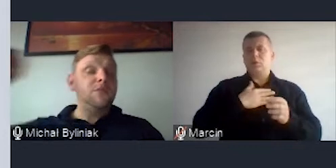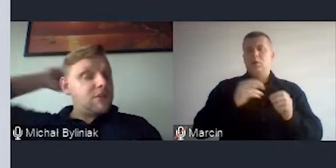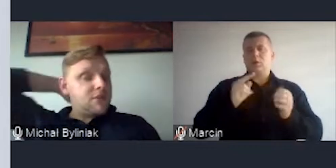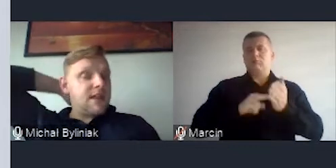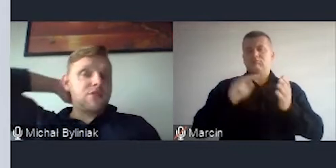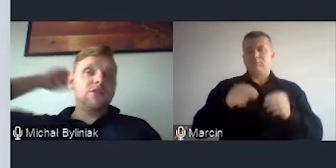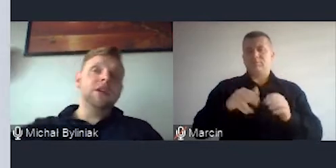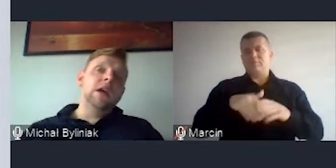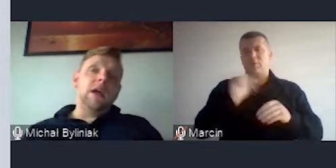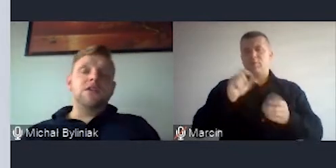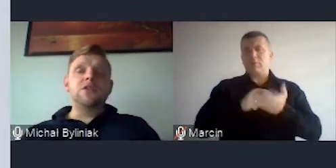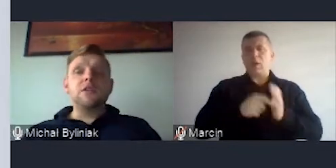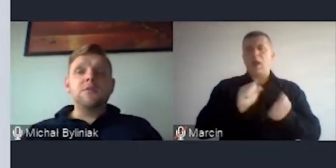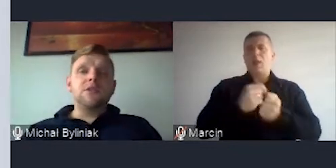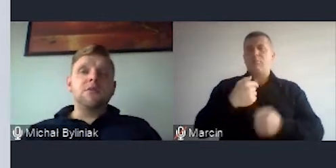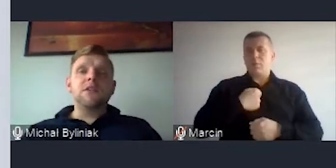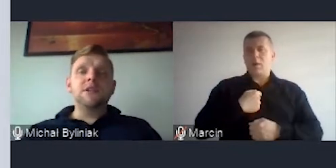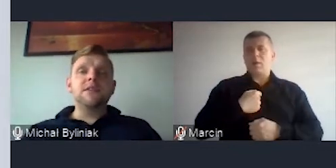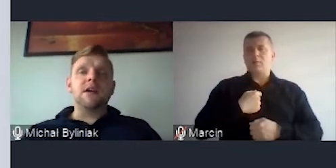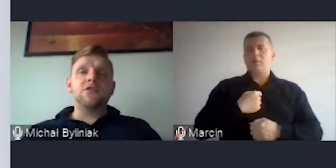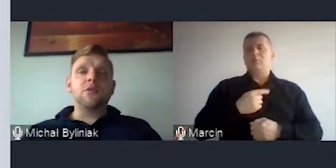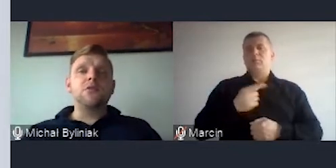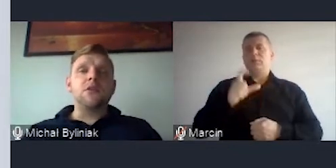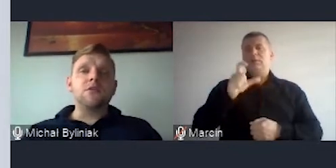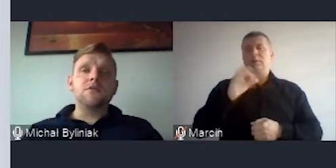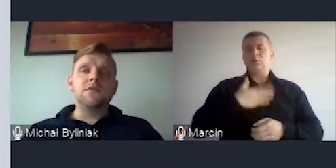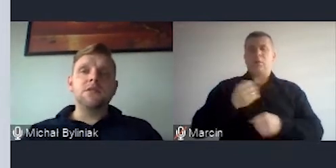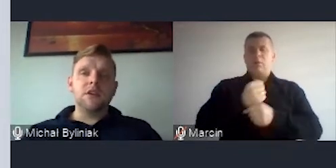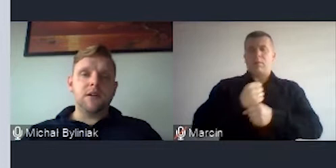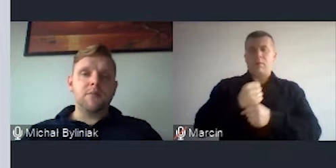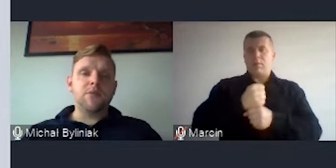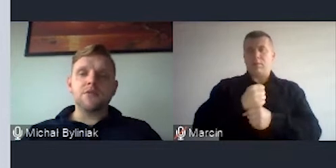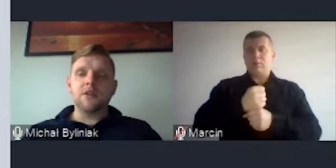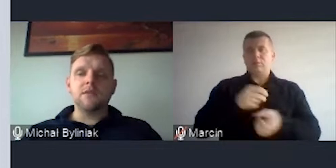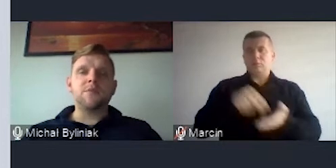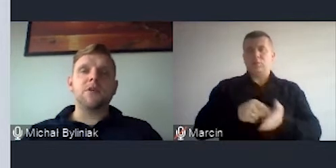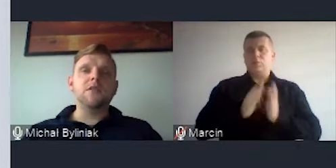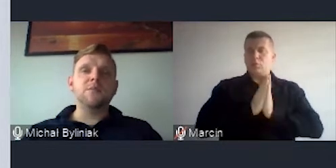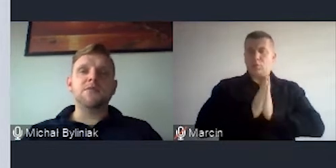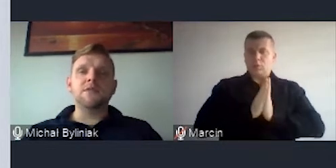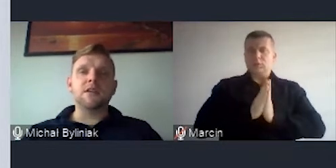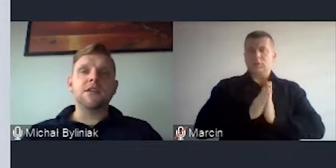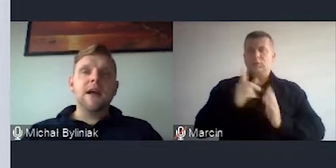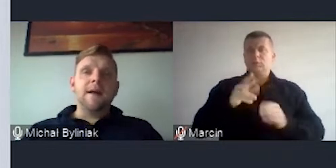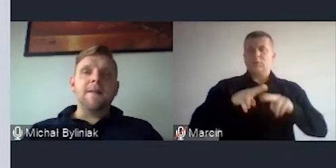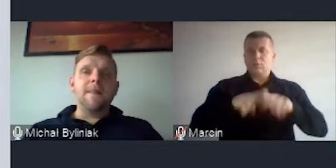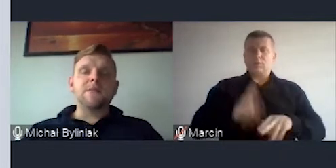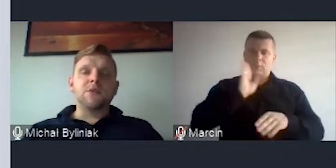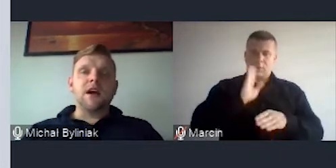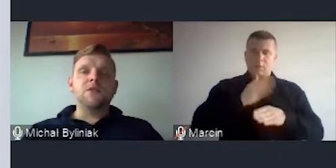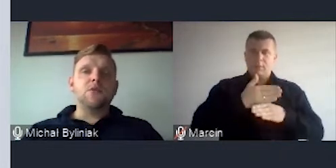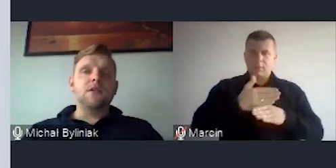czy gdyby się ClickMeeting zaciął to oczywiście proszę spokojnie pozostać na spotkaniu,